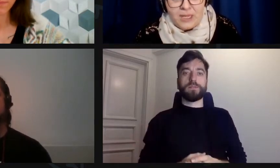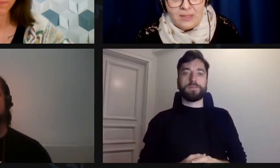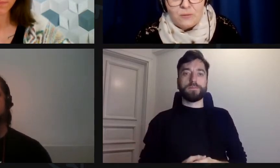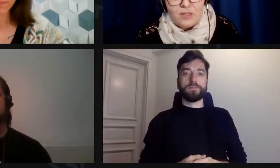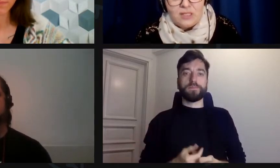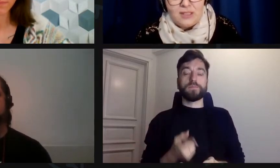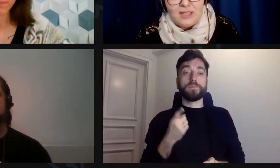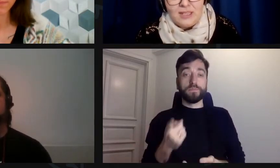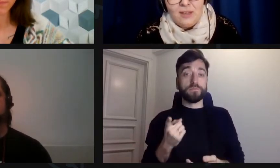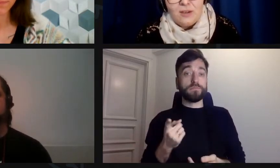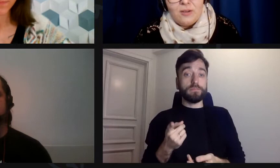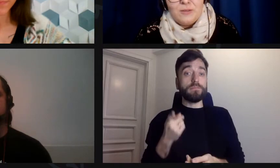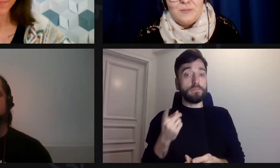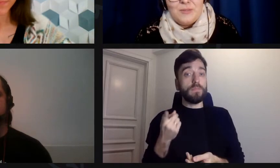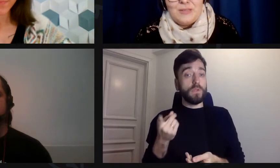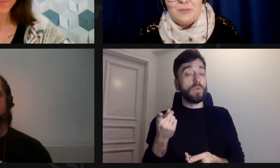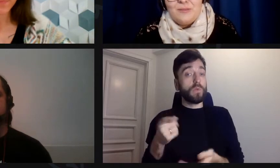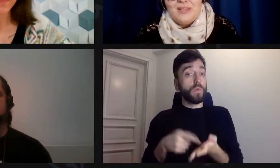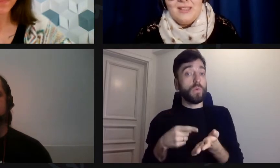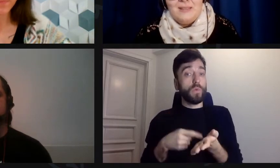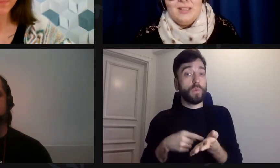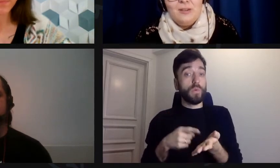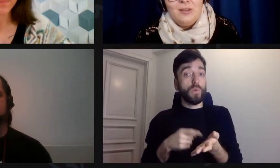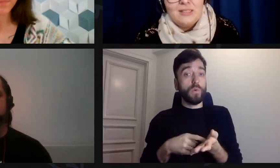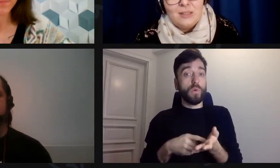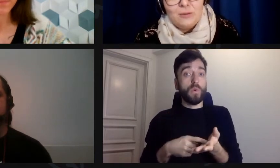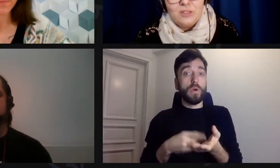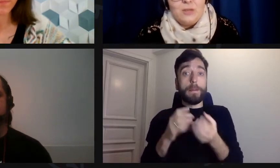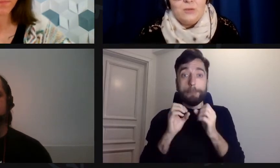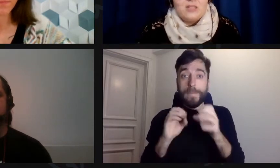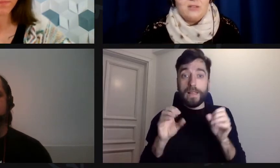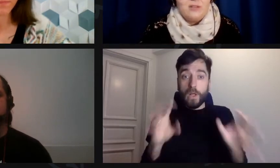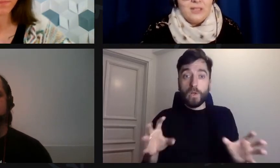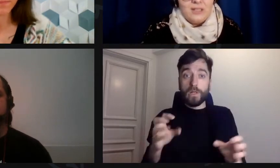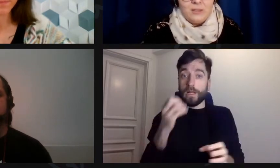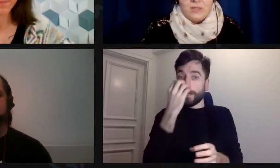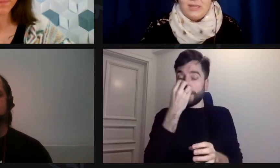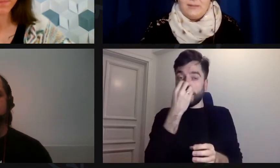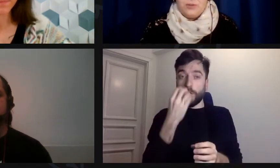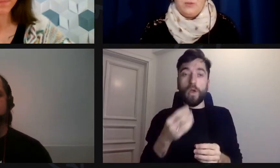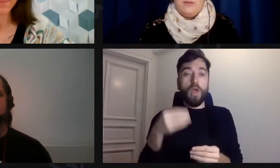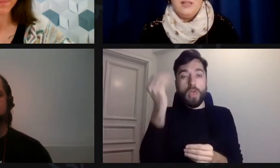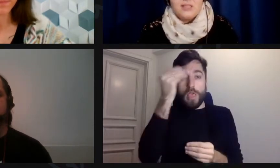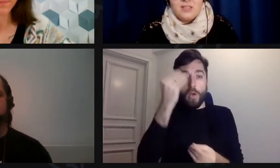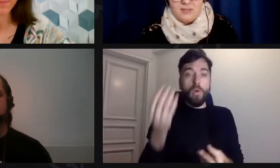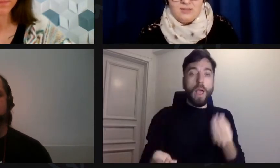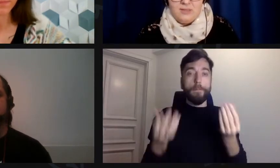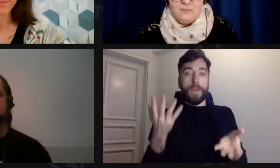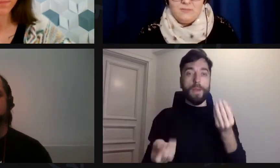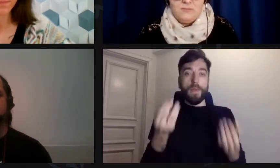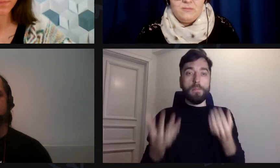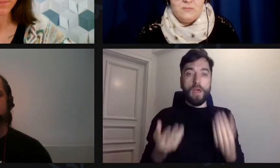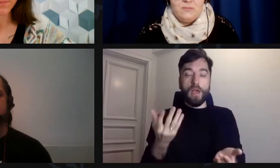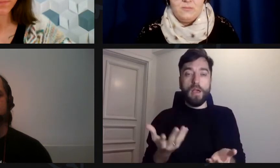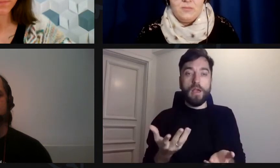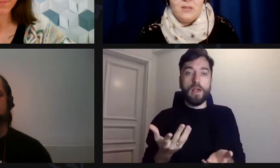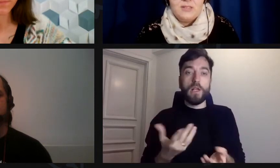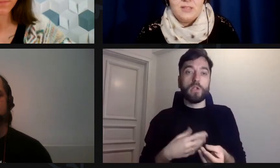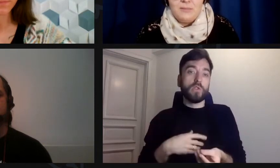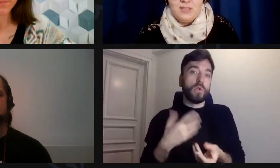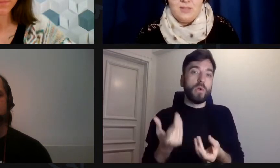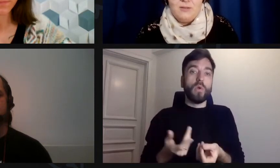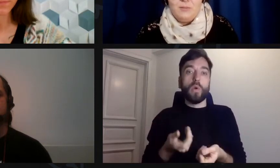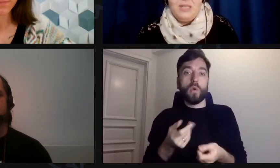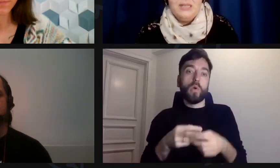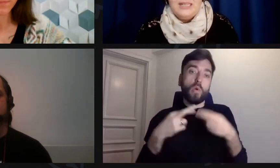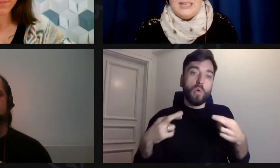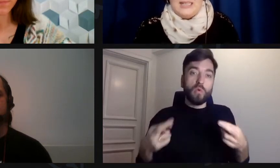W przypadku takiego postępowania ta pedagogika cyrku, żonglowana, nauka posługiwania się rekwizytami cyrkowymi